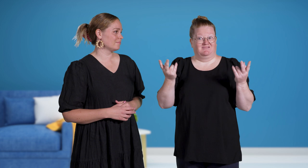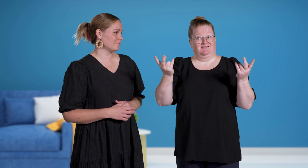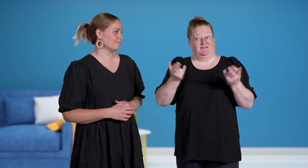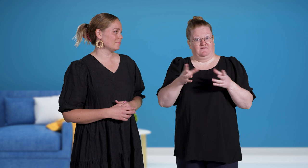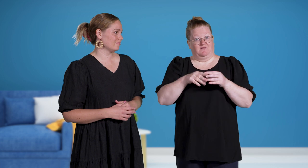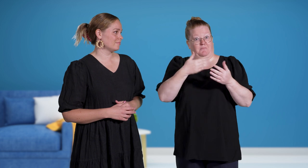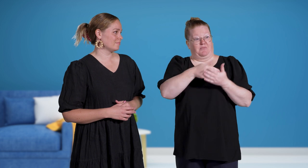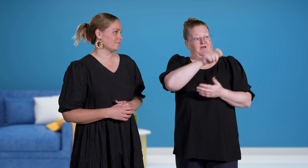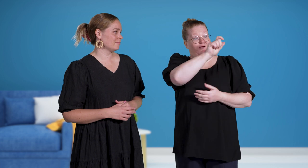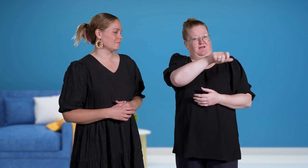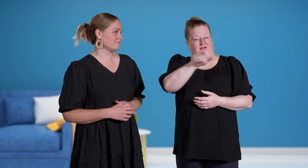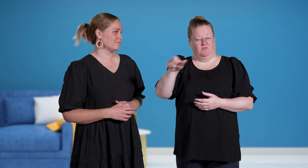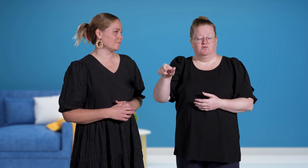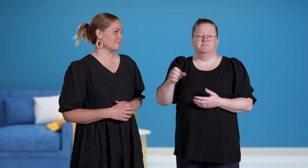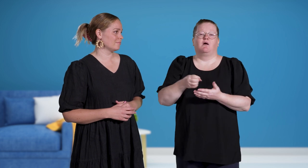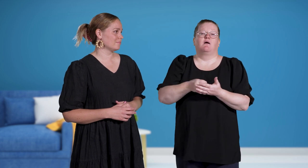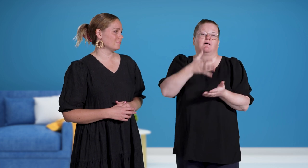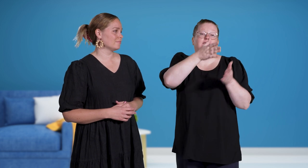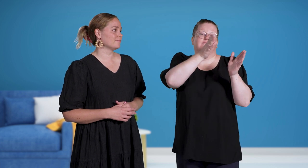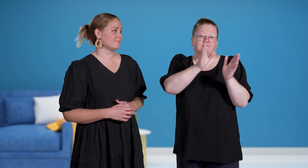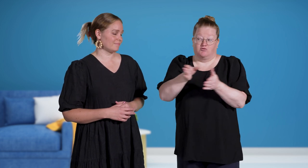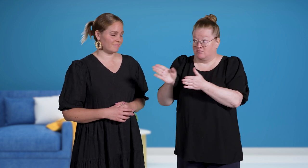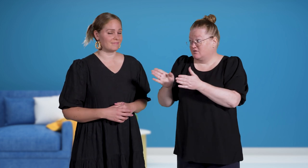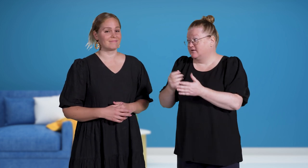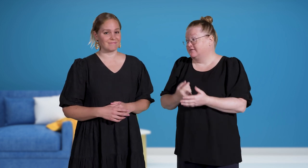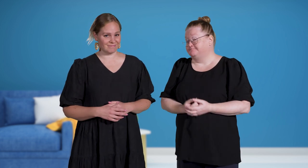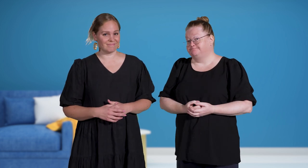Tällaiset vapaaehtoiset ovat arvokkaita.